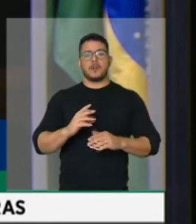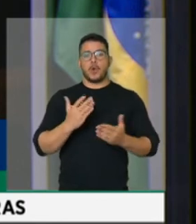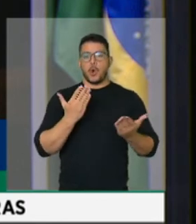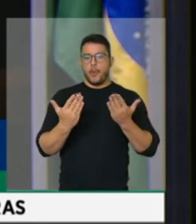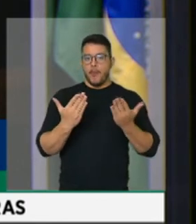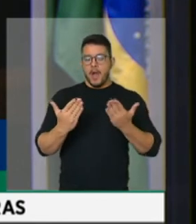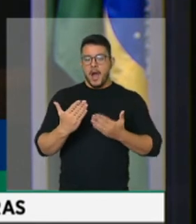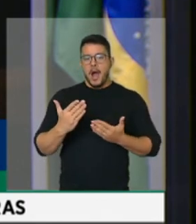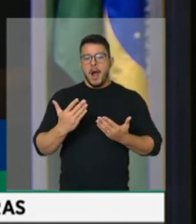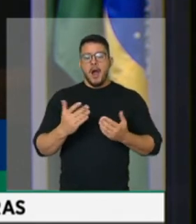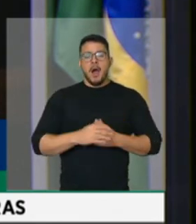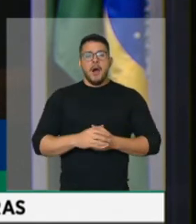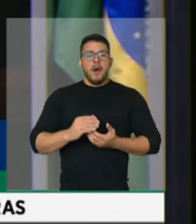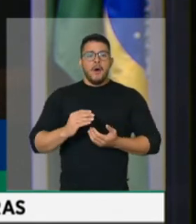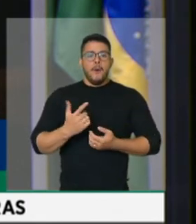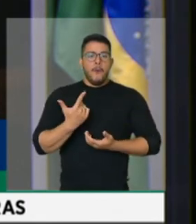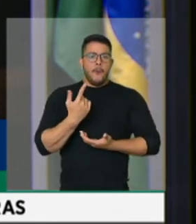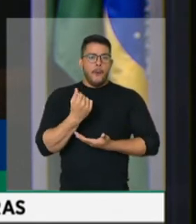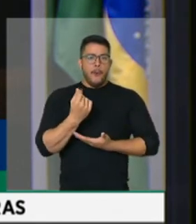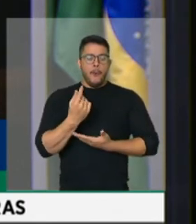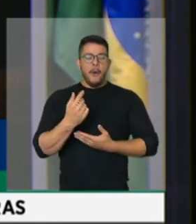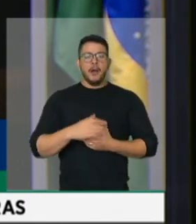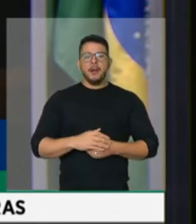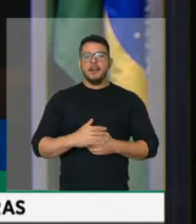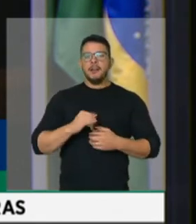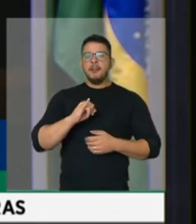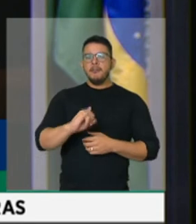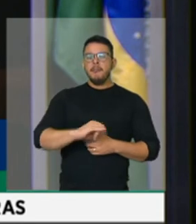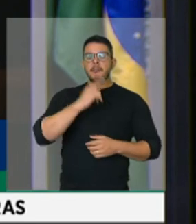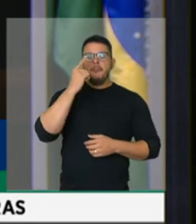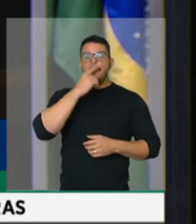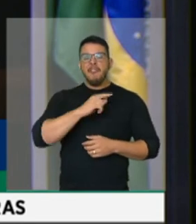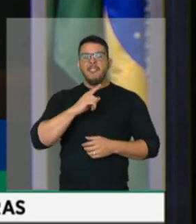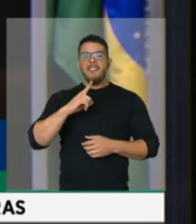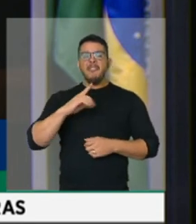OPÇÃO PODERIA RENDER 24 BILHÕES DE DÓLARES CERCA DE 24 BILHÕES DE DÓLARES CONSIDERANDO PARQUE GERADOR